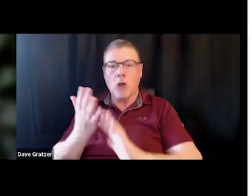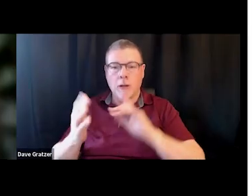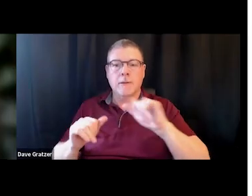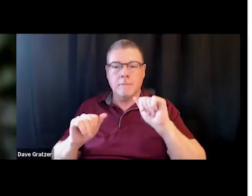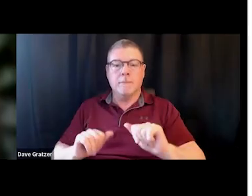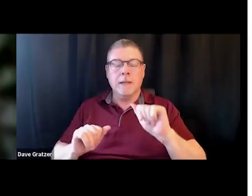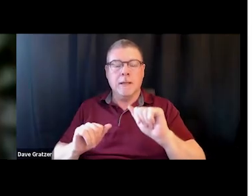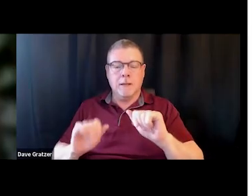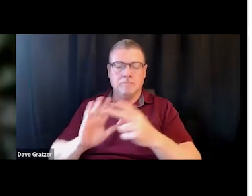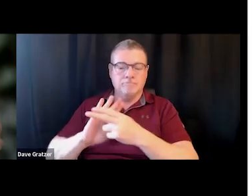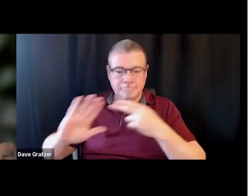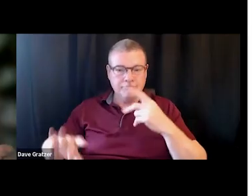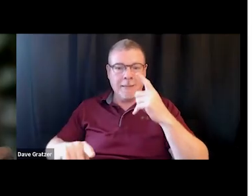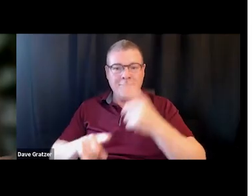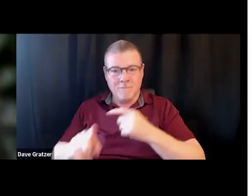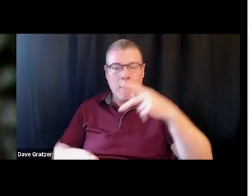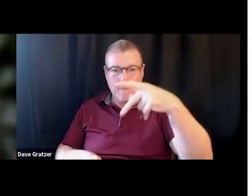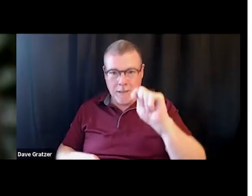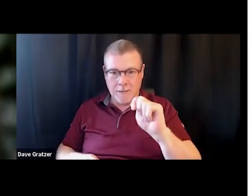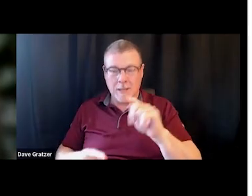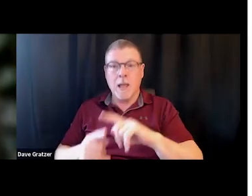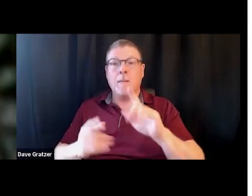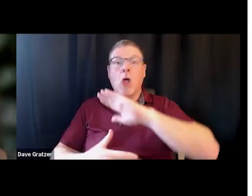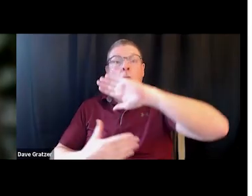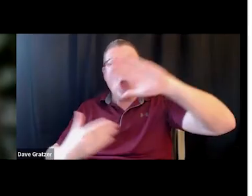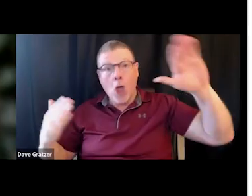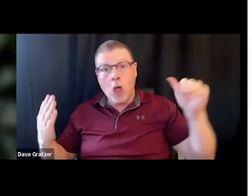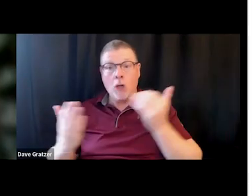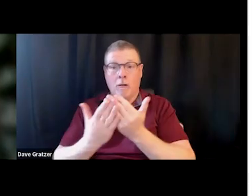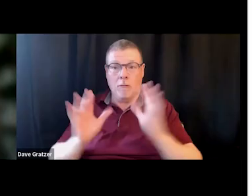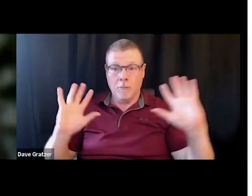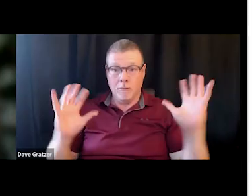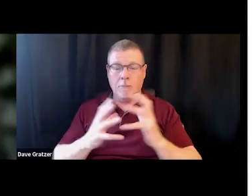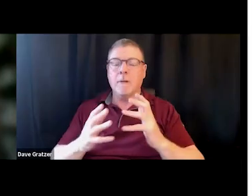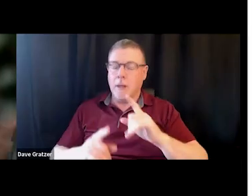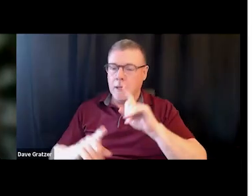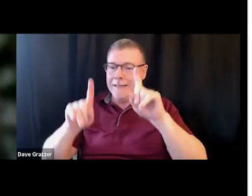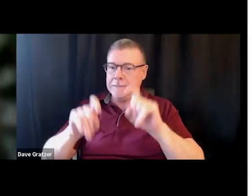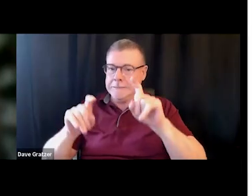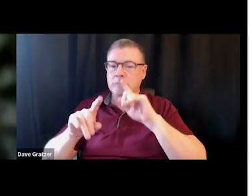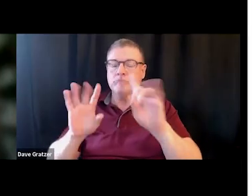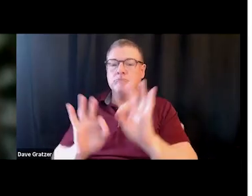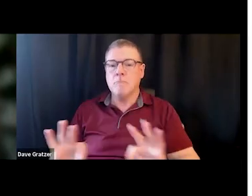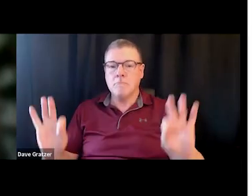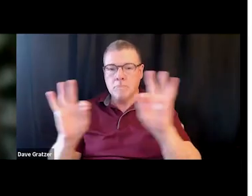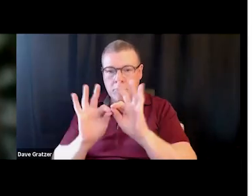por un fisioterapeuta. Nuevamente, todos esos proveedores de rehabilitación, sus evaluaciones pueden ser críticas para identificar esas áreas de déficit